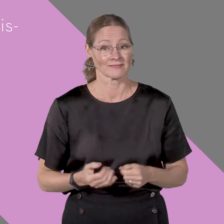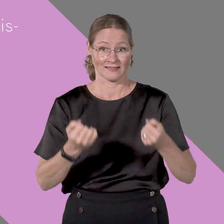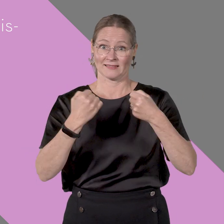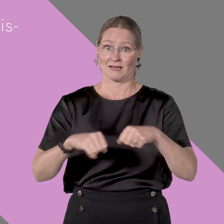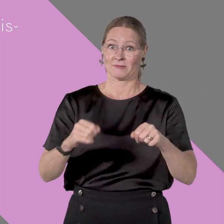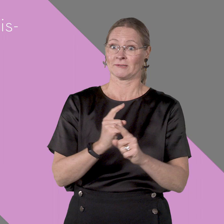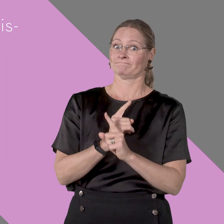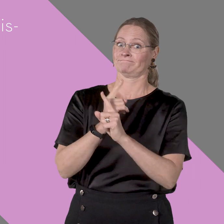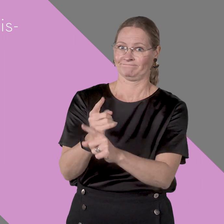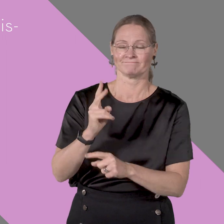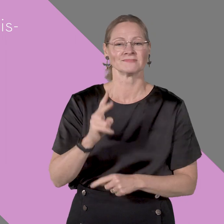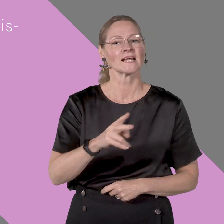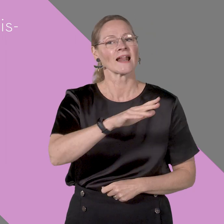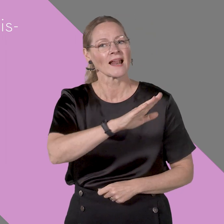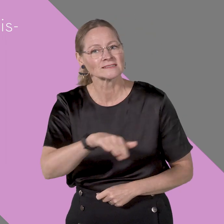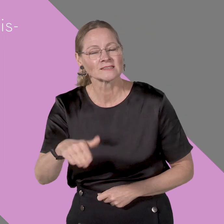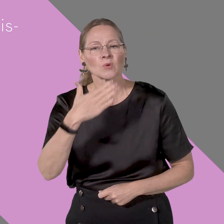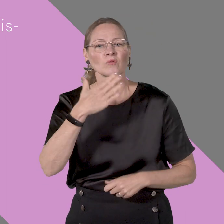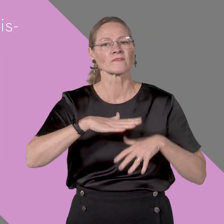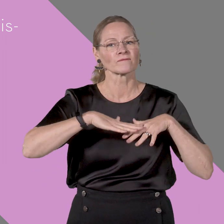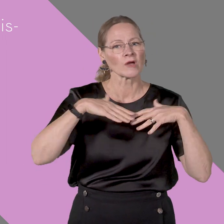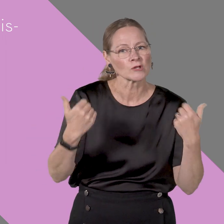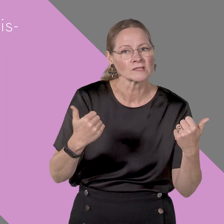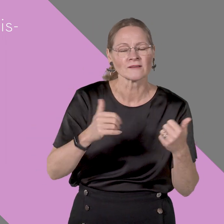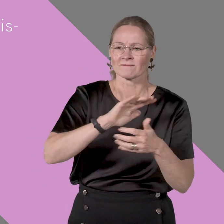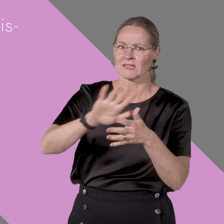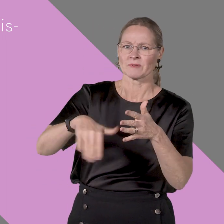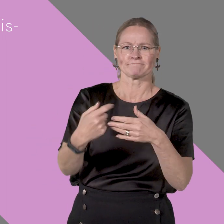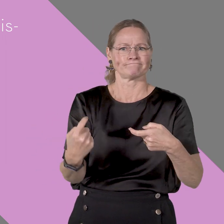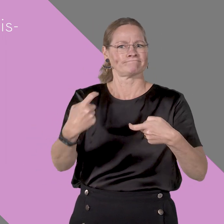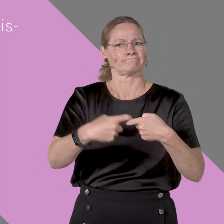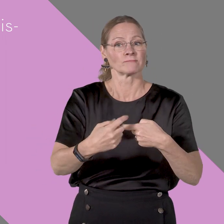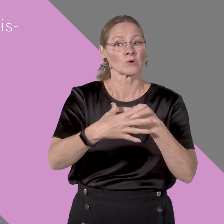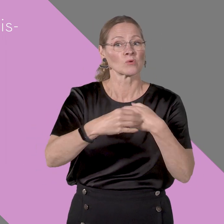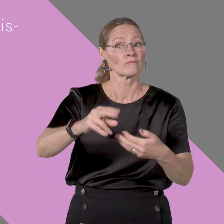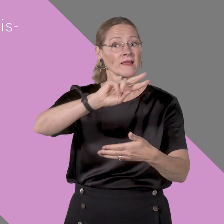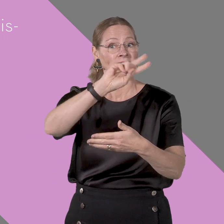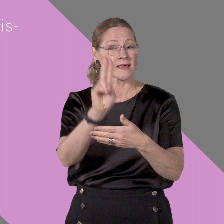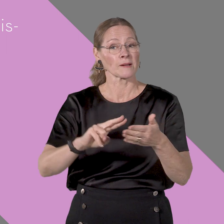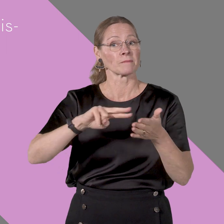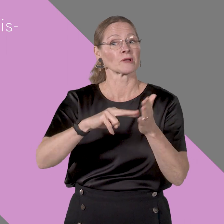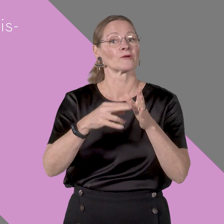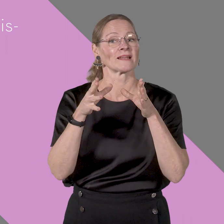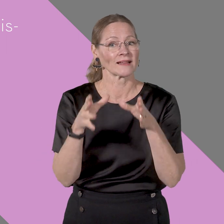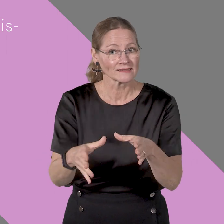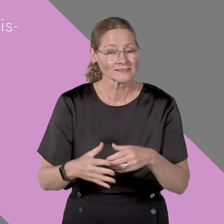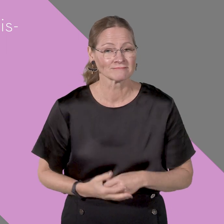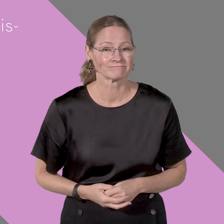Tempaukseen osallistutaan lasten hyvinvointiin ja viittomakieleen - liittyvällä kuvataideprojektilla.